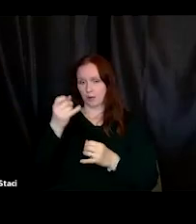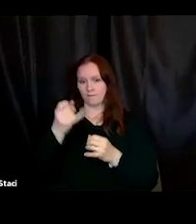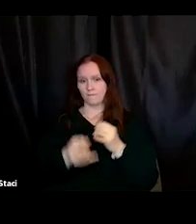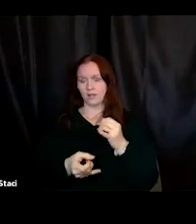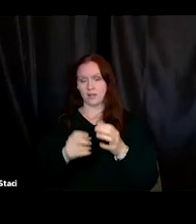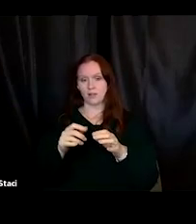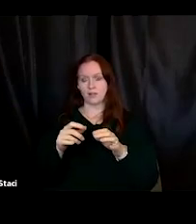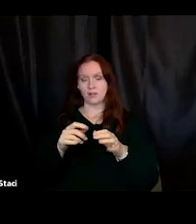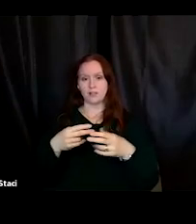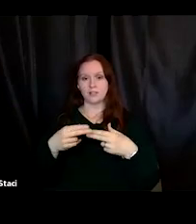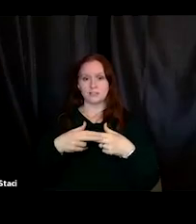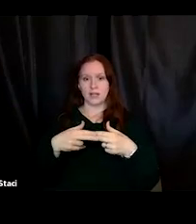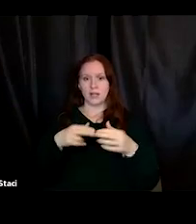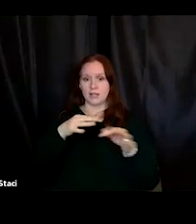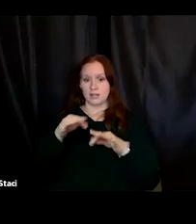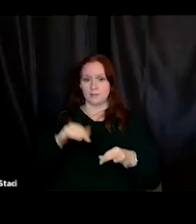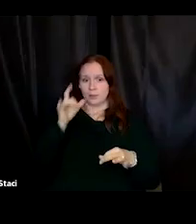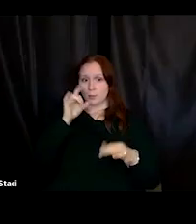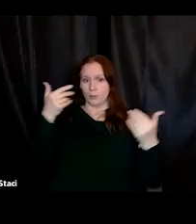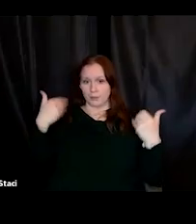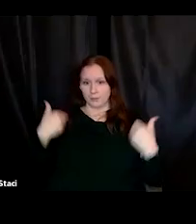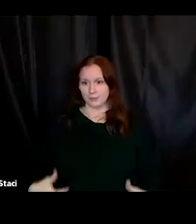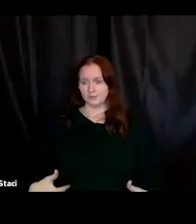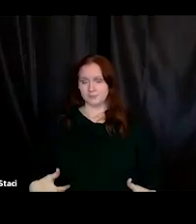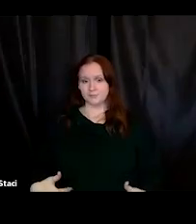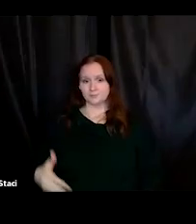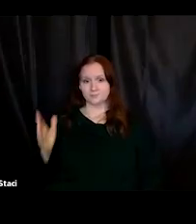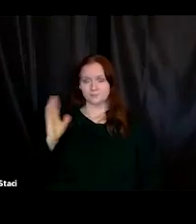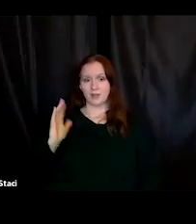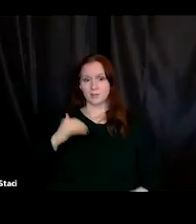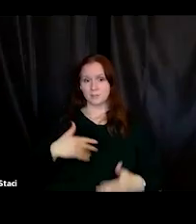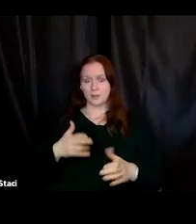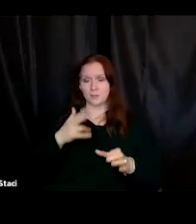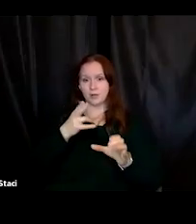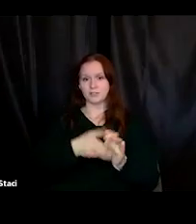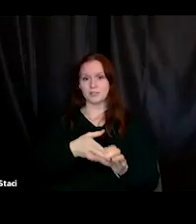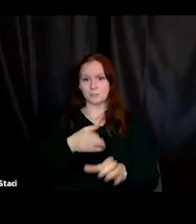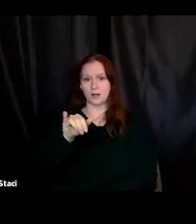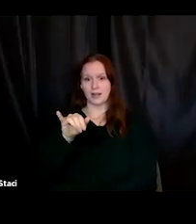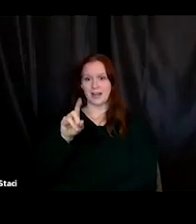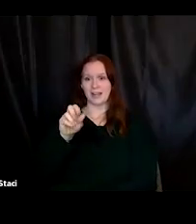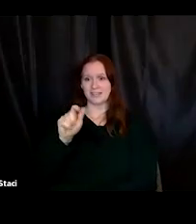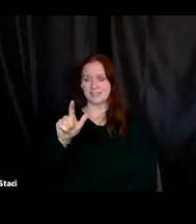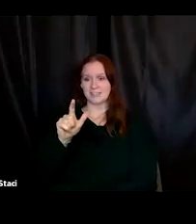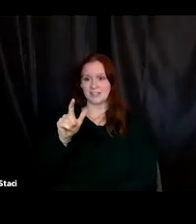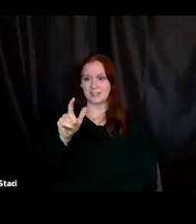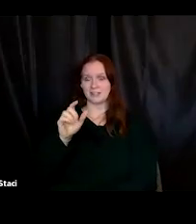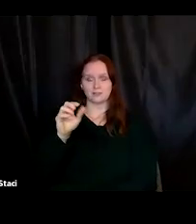Entonces, sí, es cierto. Como dije, a partir del 6 de enero de 2025, hicimos la transición